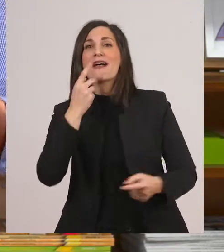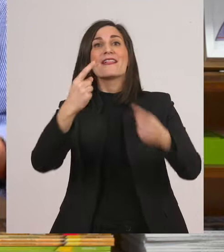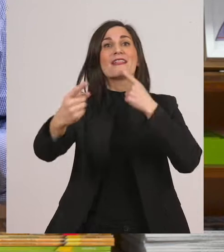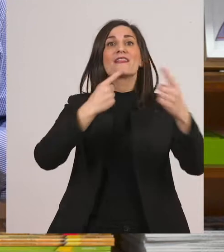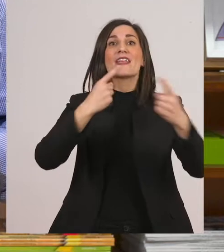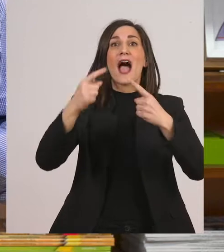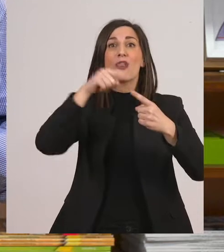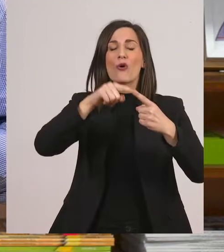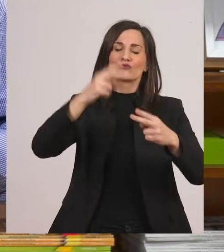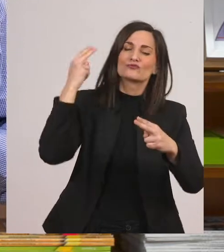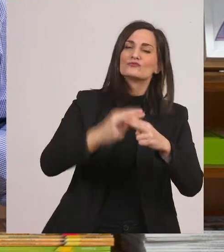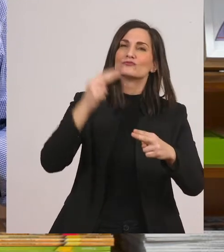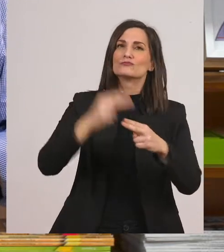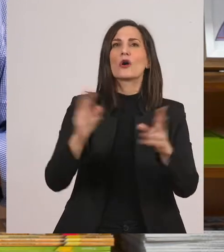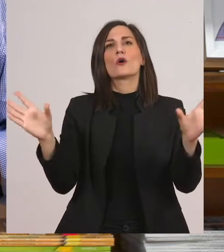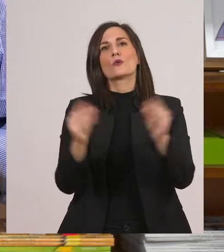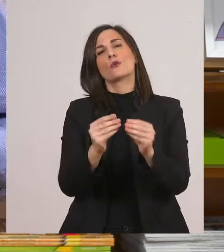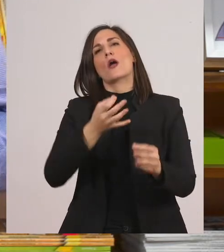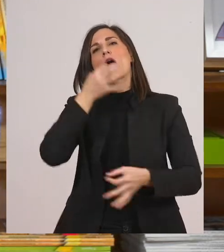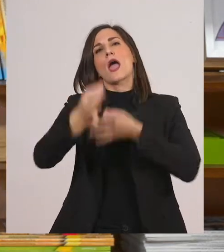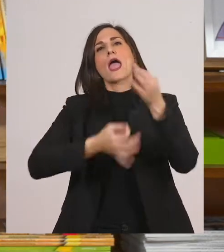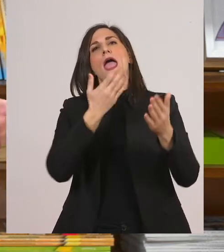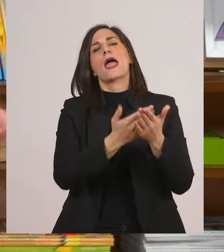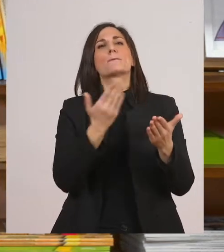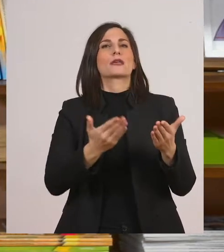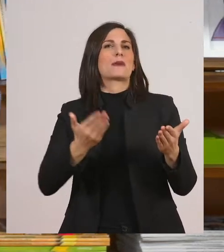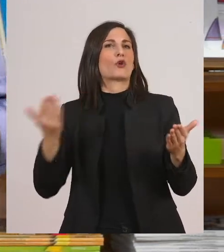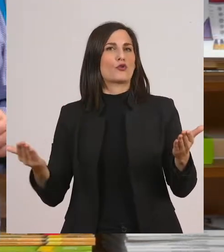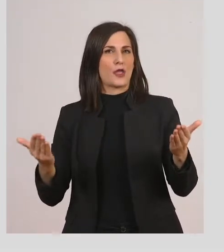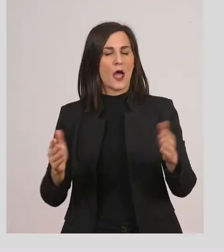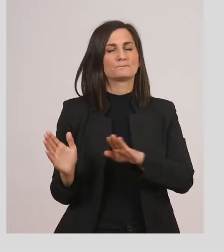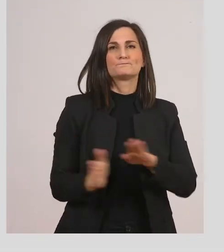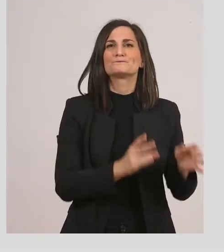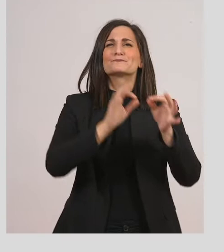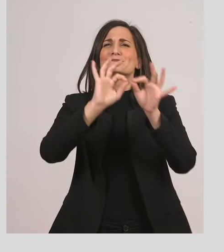να φτάσουμε σε αυτό που λέμε επιχειρηματολογία. Να δούμε λίγο πιο αναλυτικά. Να πάμε λίγο στη διαφάνεια.